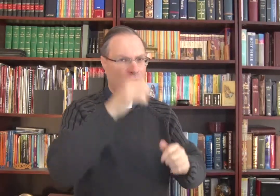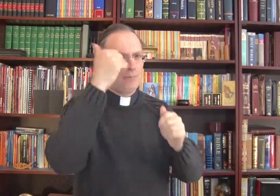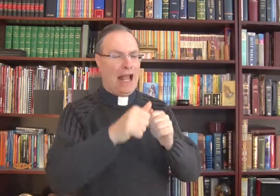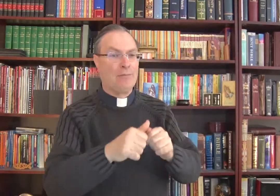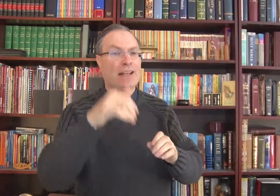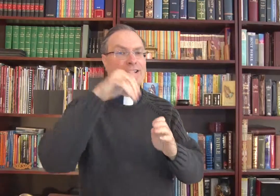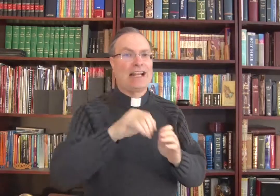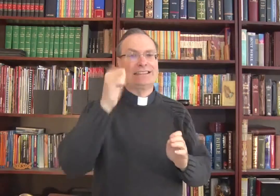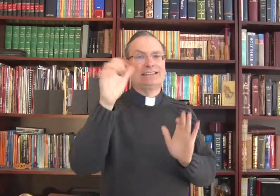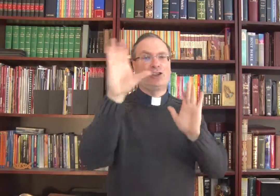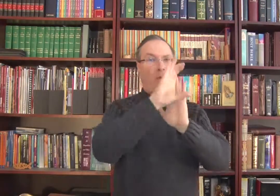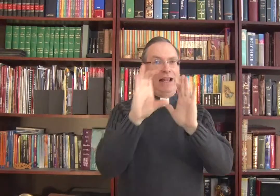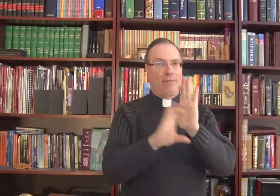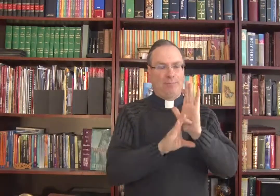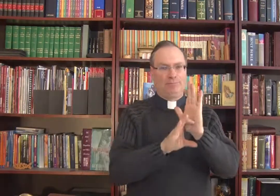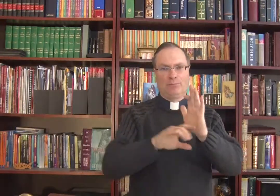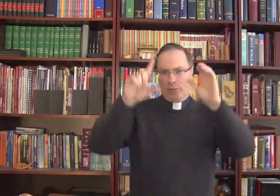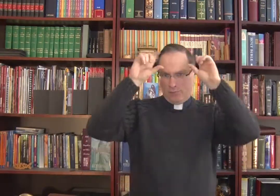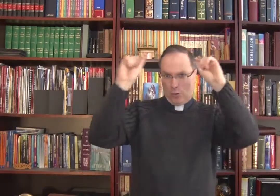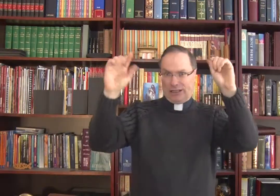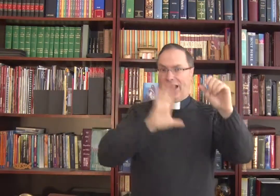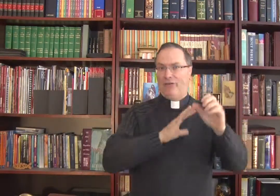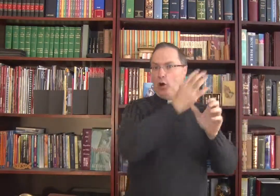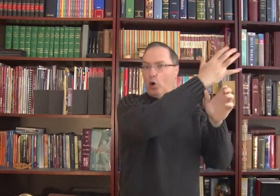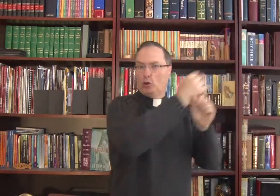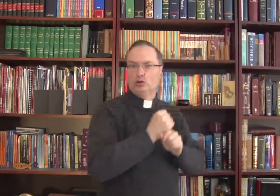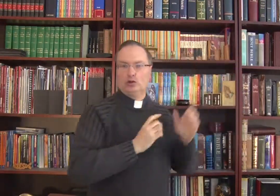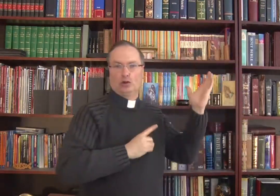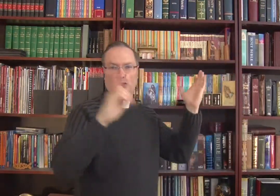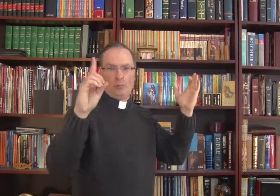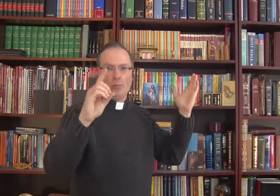On rappelle dans les 10 commandements que Moïse avait reçus de Dieu,